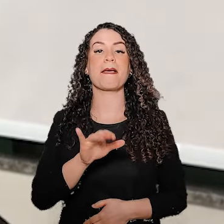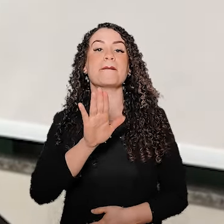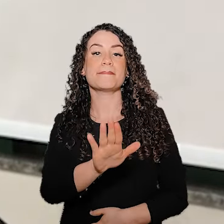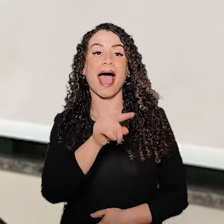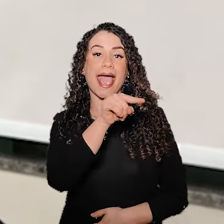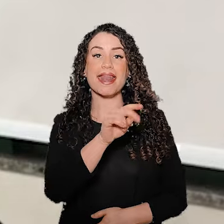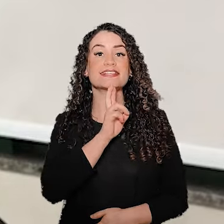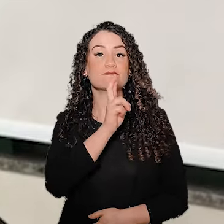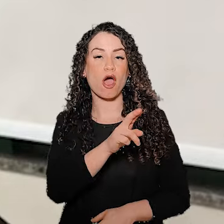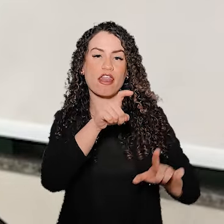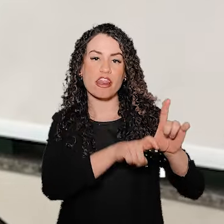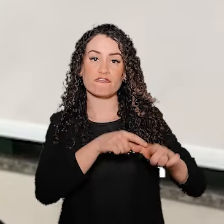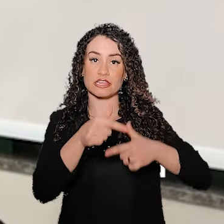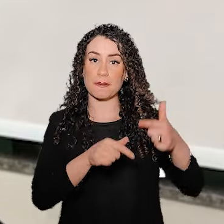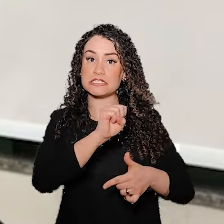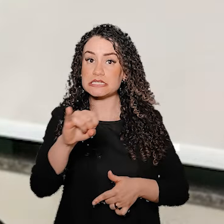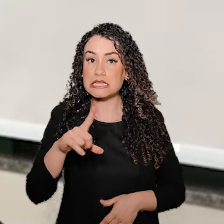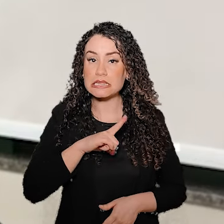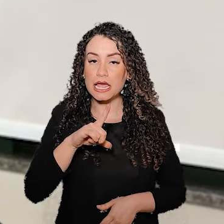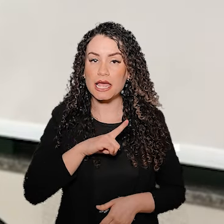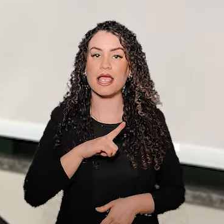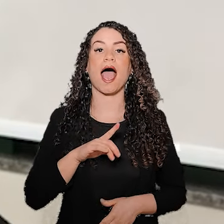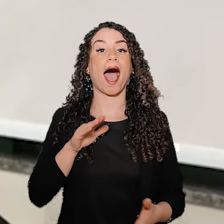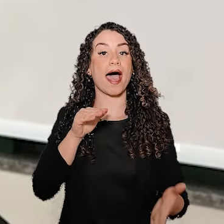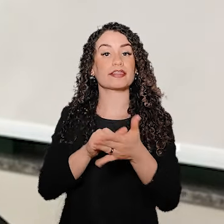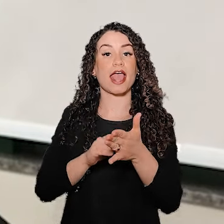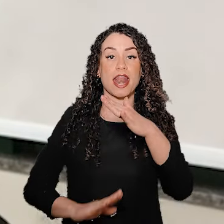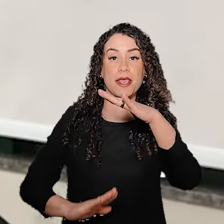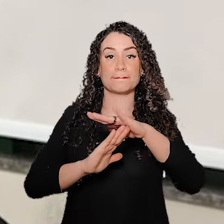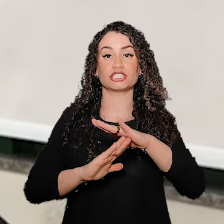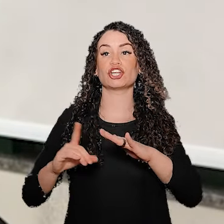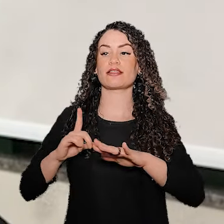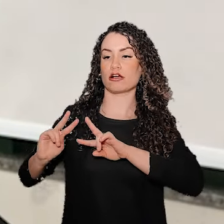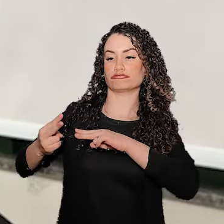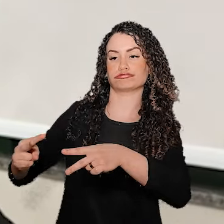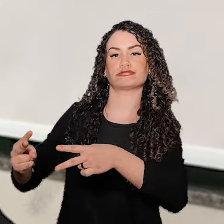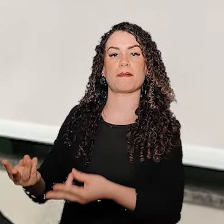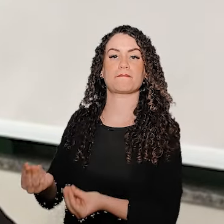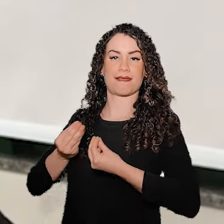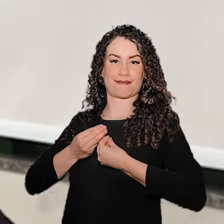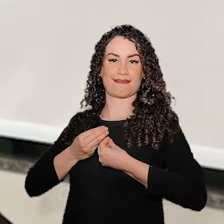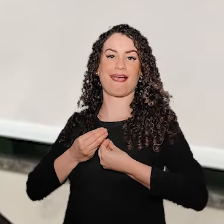pelas dívidas trabalhistas eventualmente existentes até o limite da herança que a eles foi transferida.